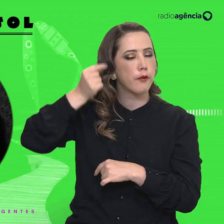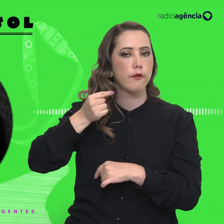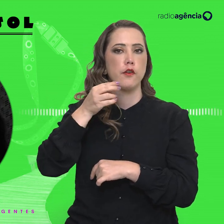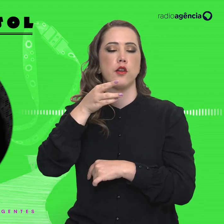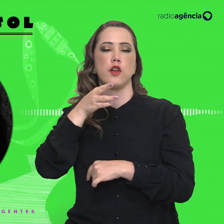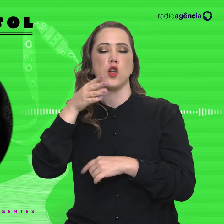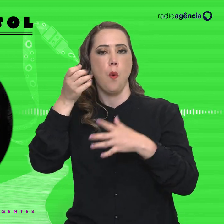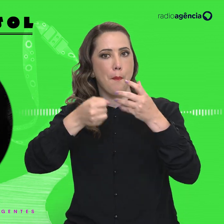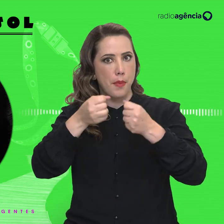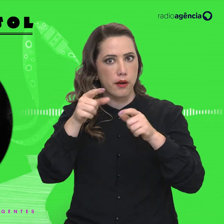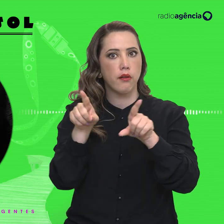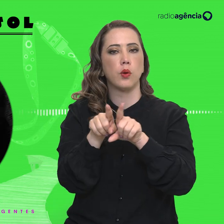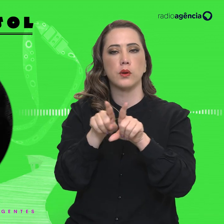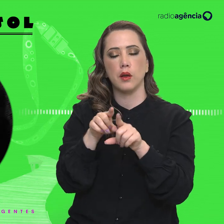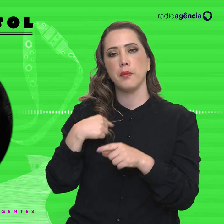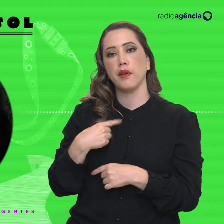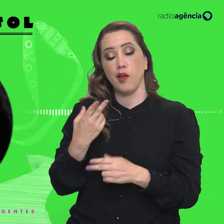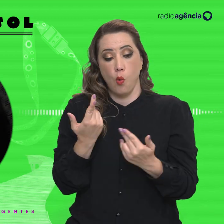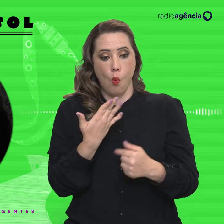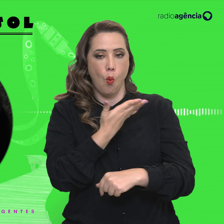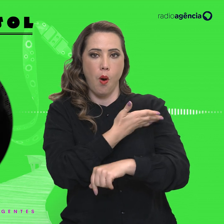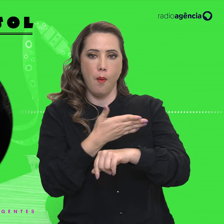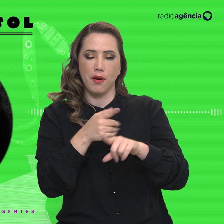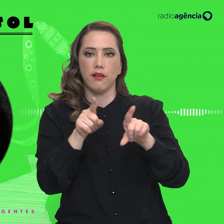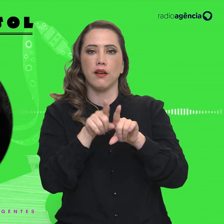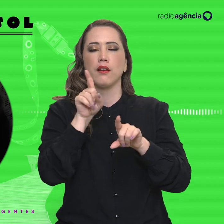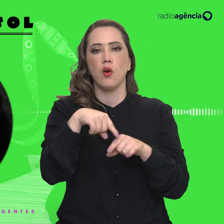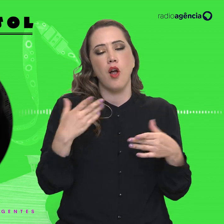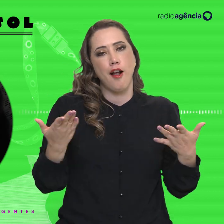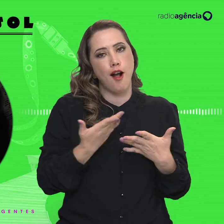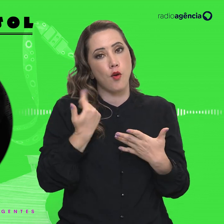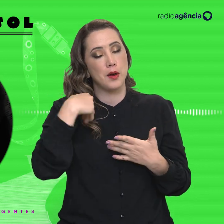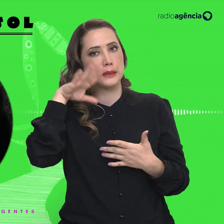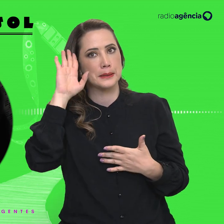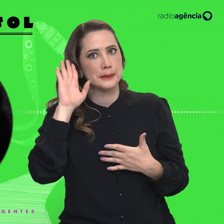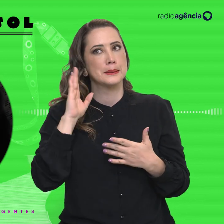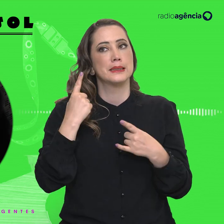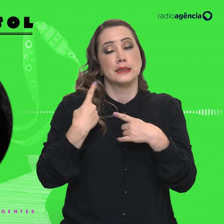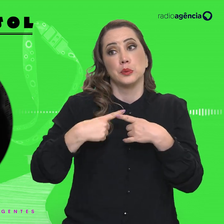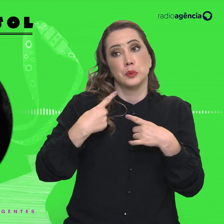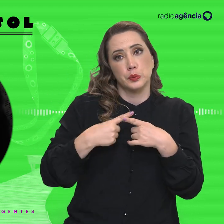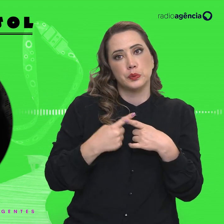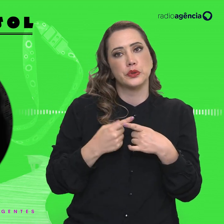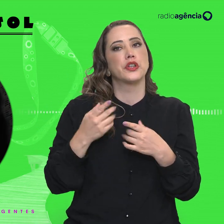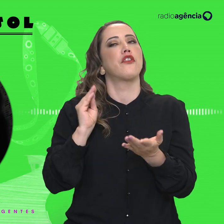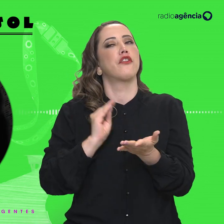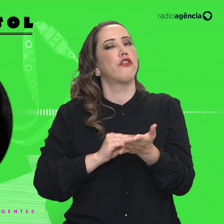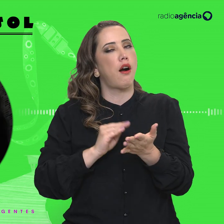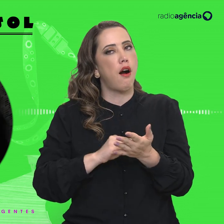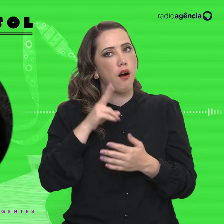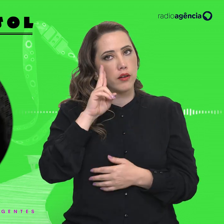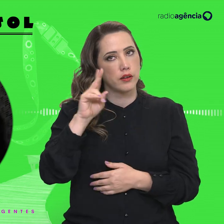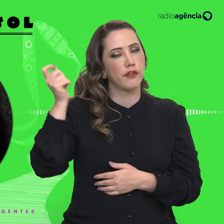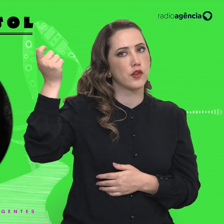Eu também sou branca, no momento, um pouquinho mais porque, apesar de ser carioca, tem muito tempo que não vou à praia.